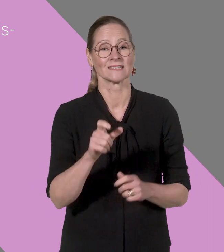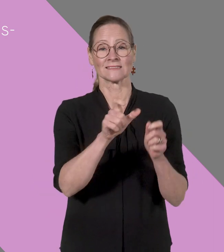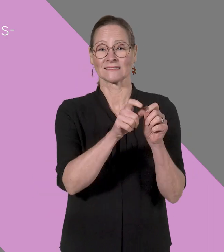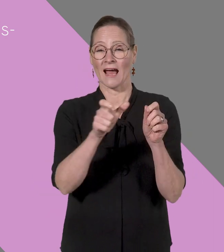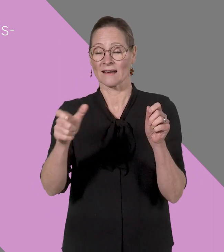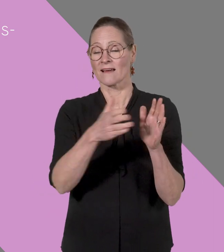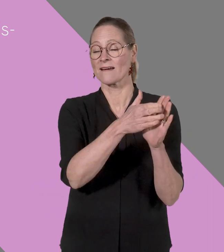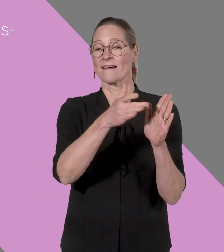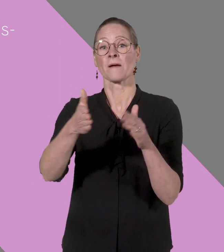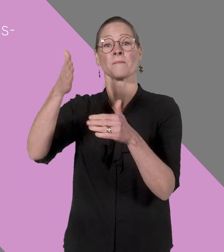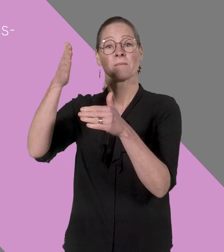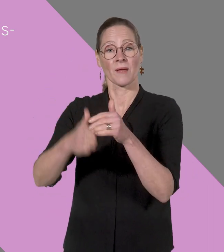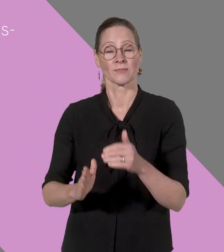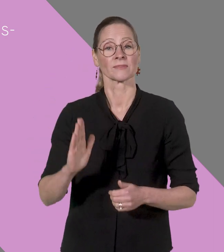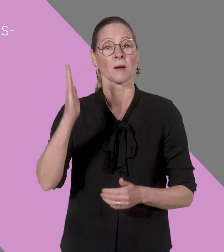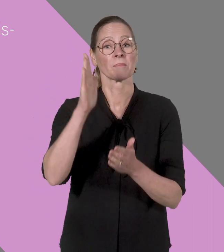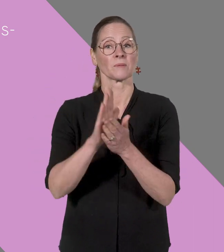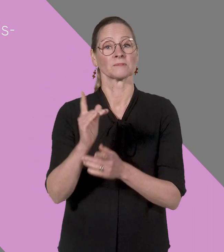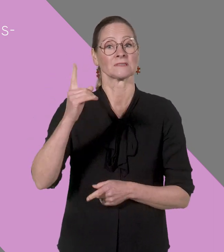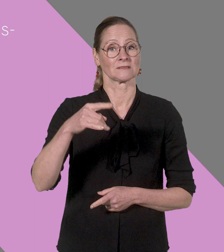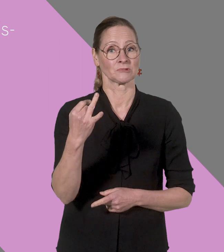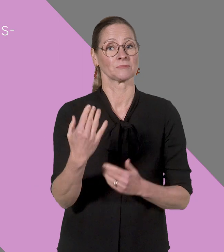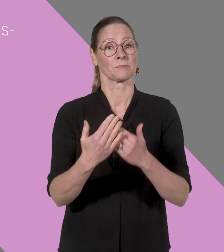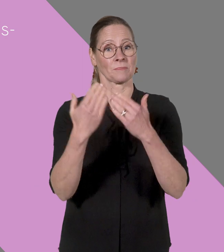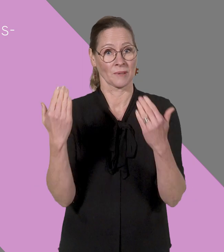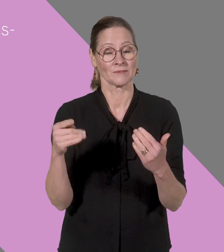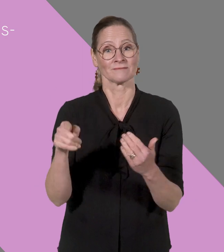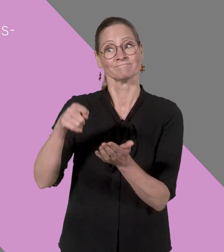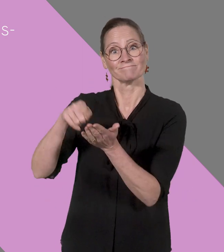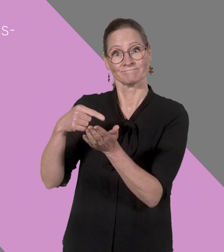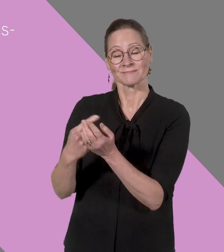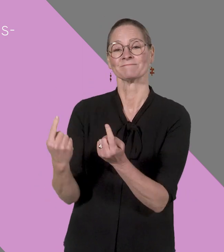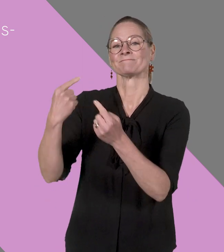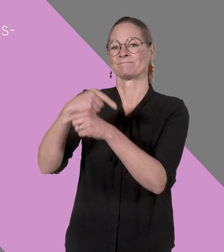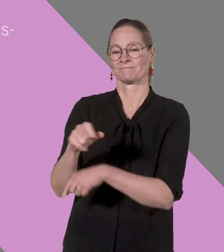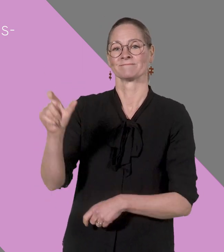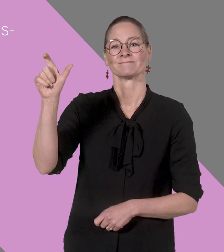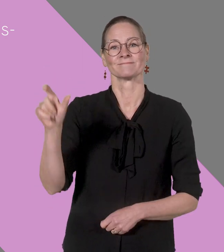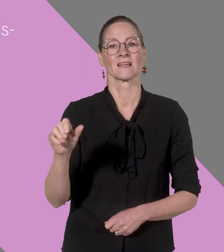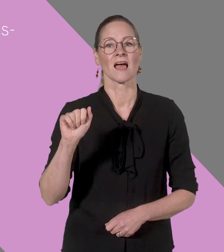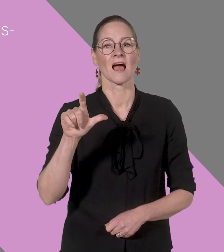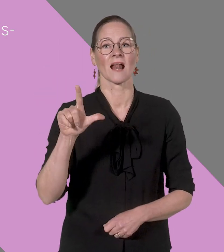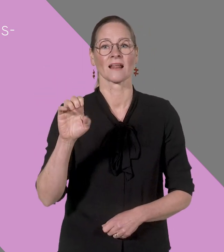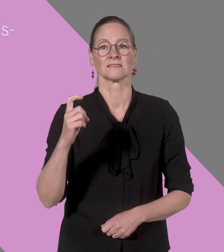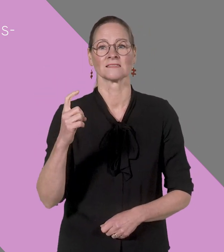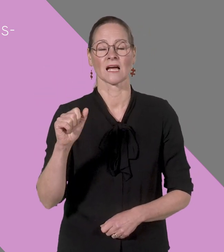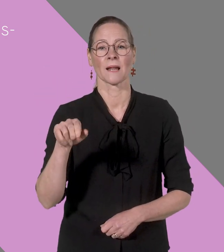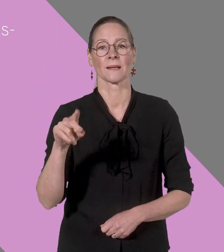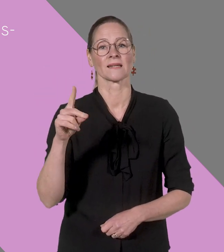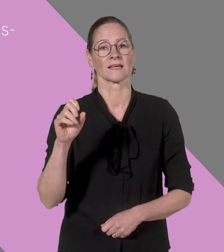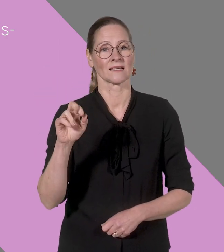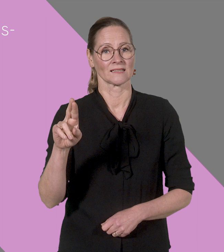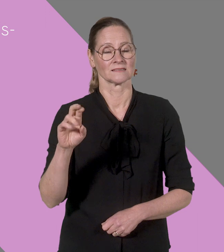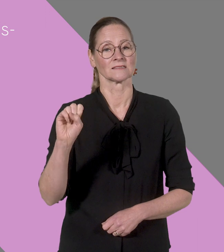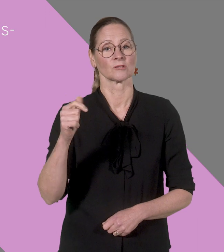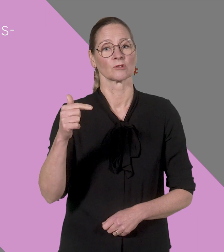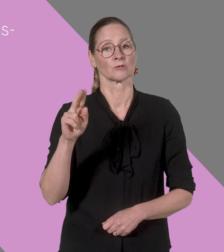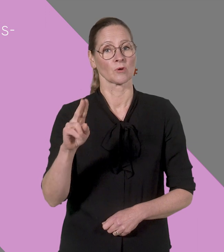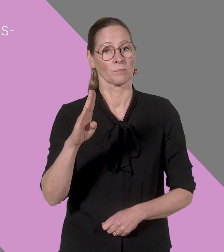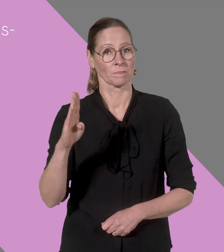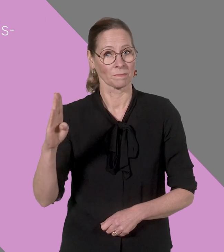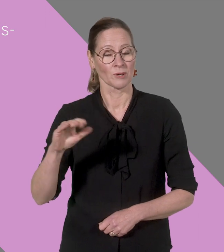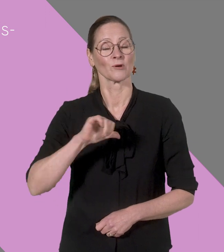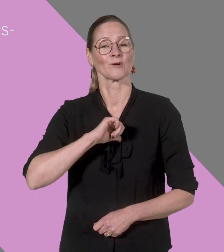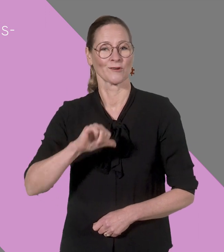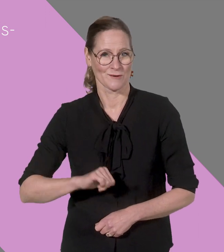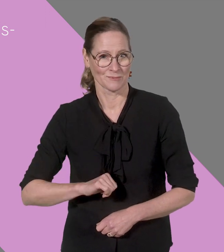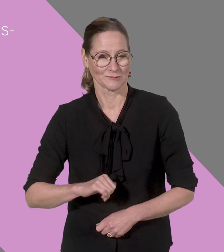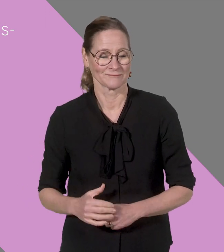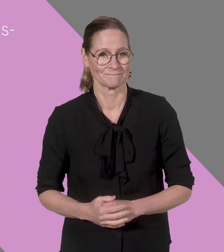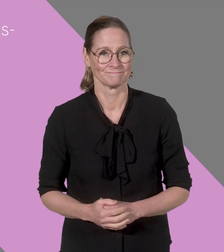Sarja päättyy 17.1., jolloin tentattavaksi pääsee Alexander Stubb (kok.).